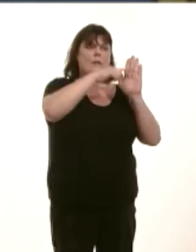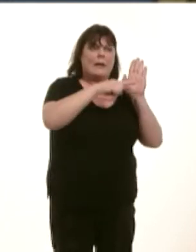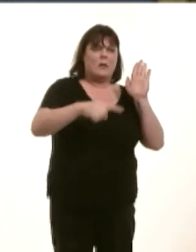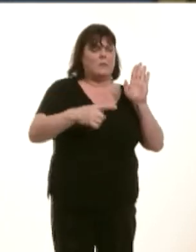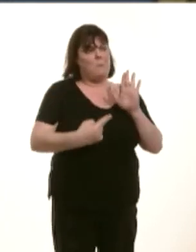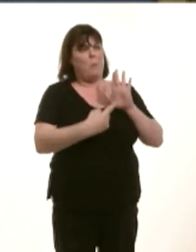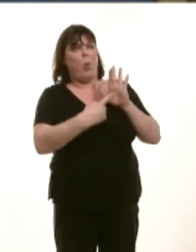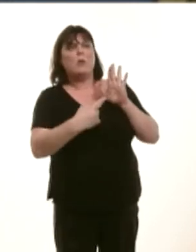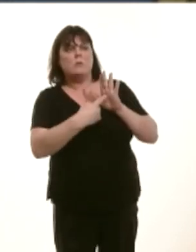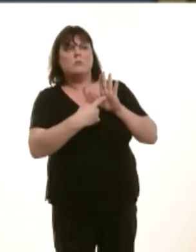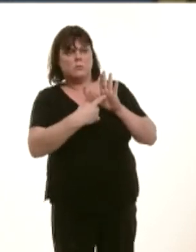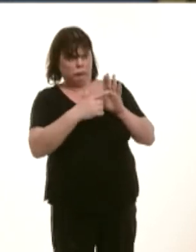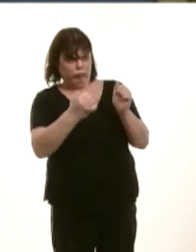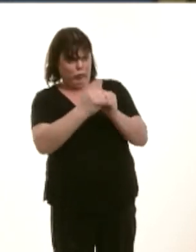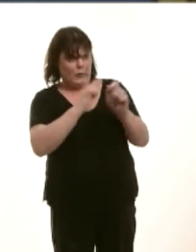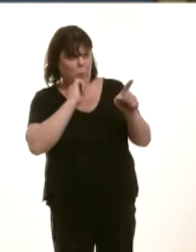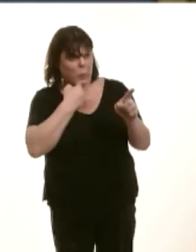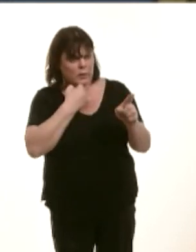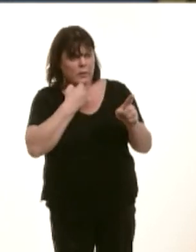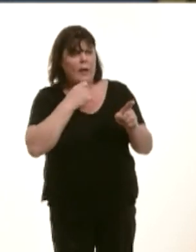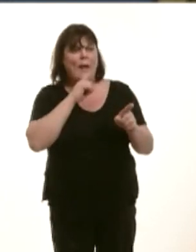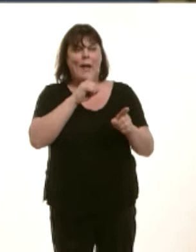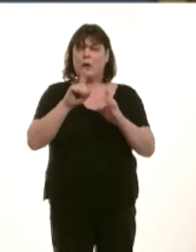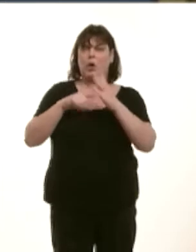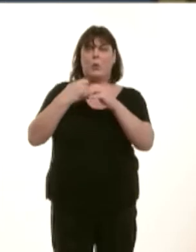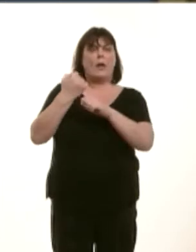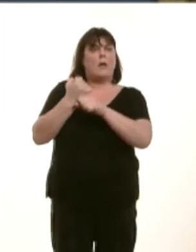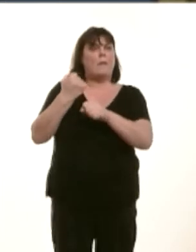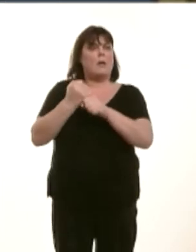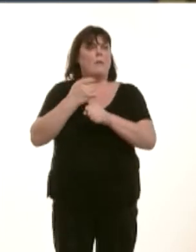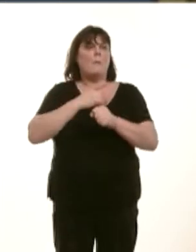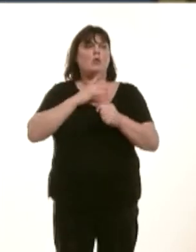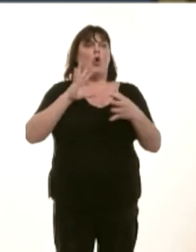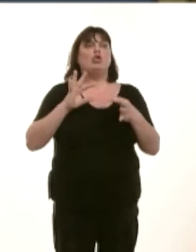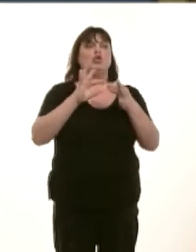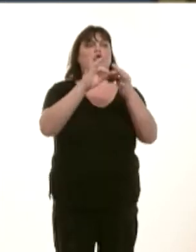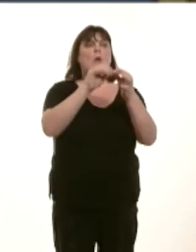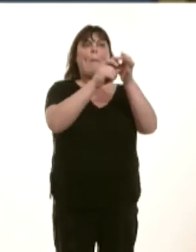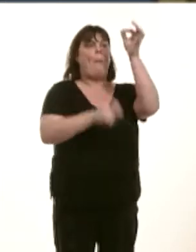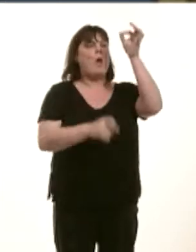sicrhau nad yw mastiau ar y cyd yn cael eu gorlwytho ac yn achosi problemau pellach i